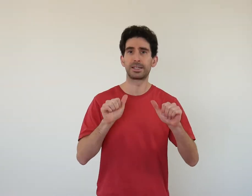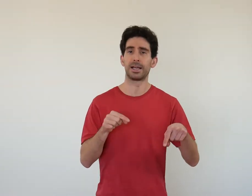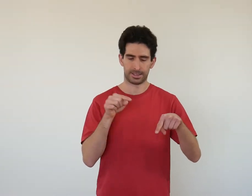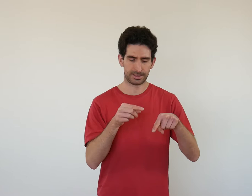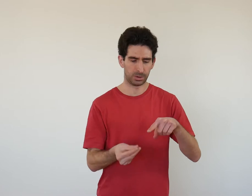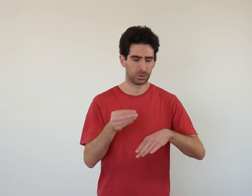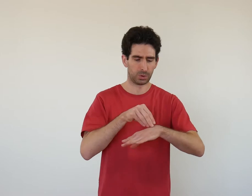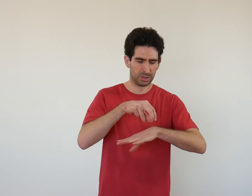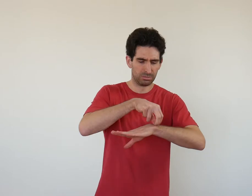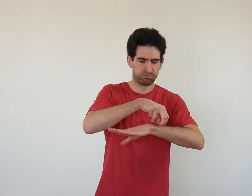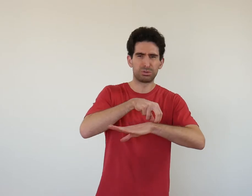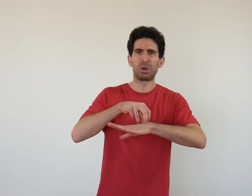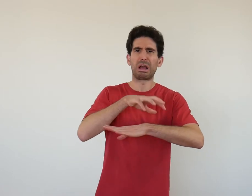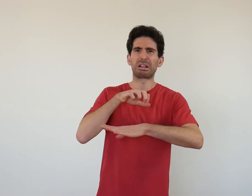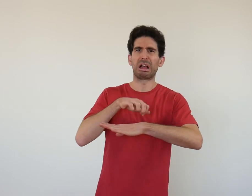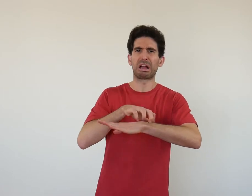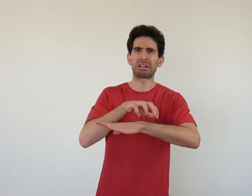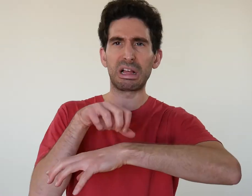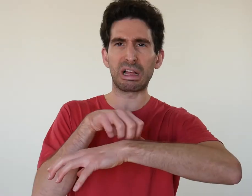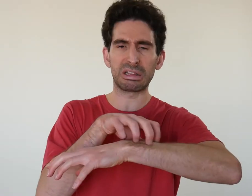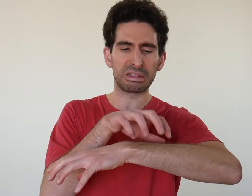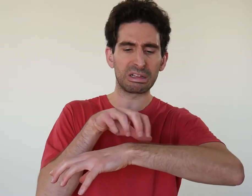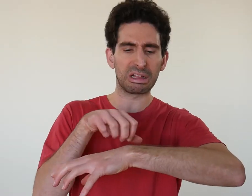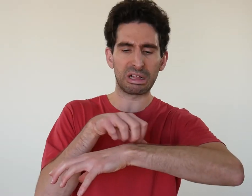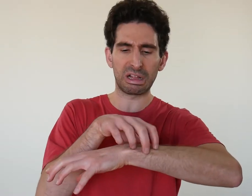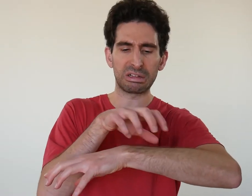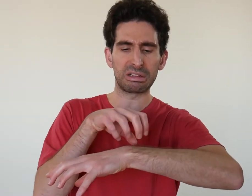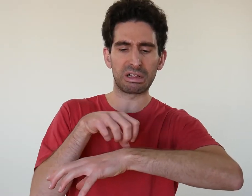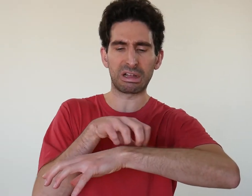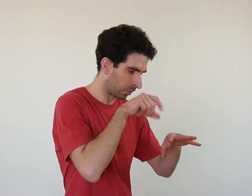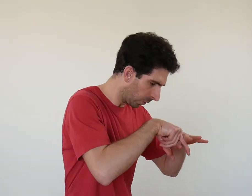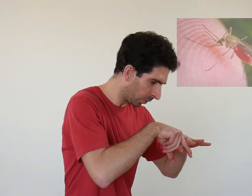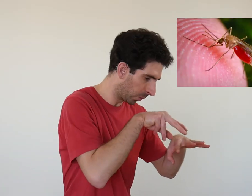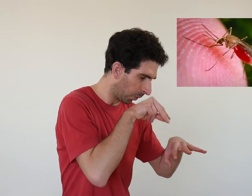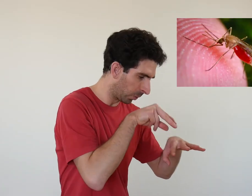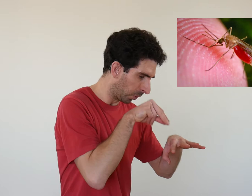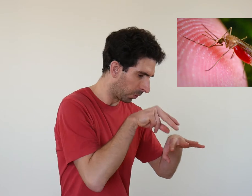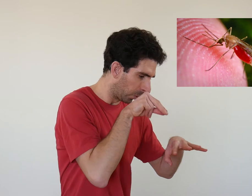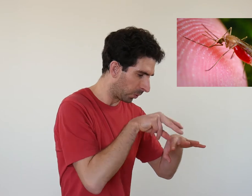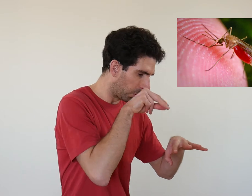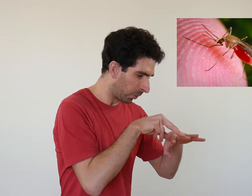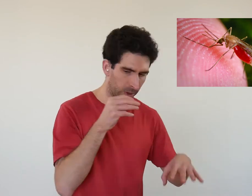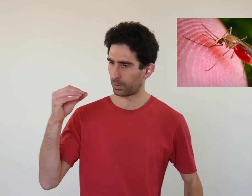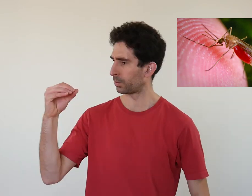C'est ça qui donne des boutons et des démangeaisons. Pendant l'aspiration du sang,